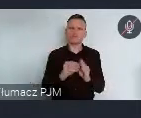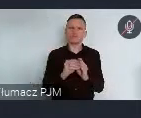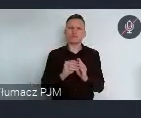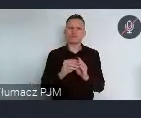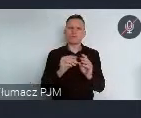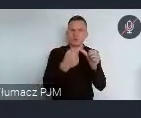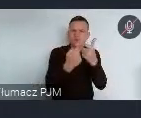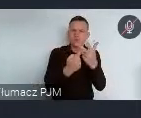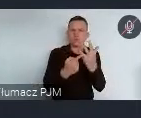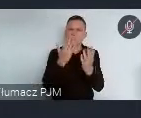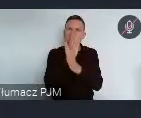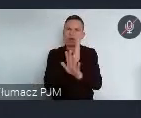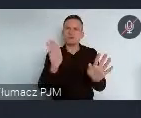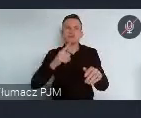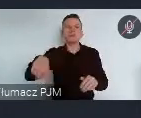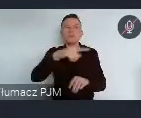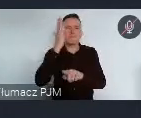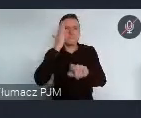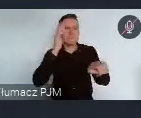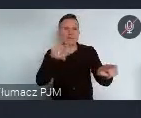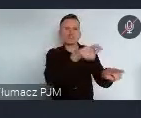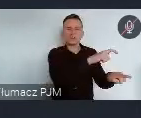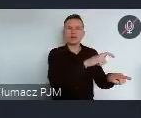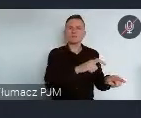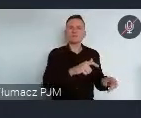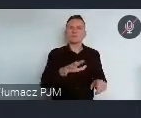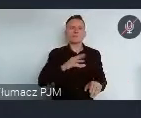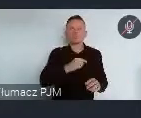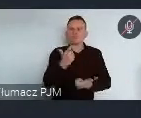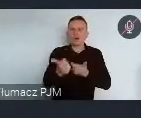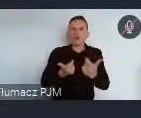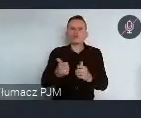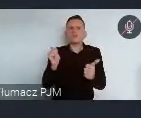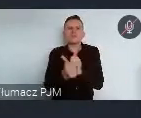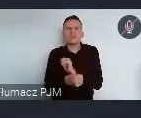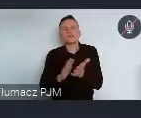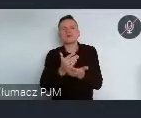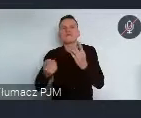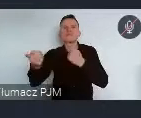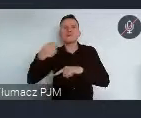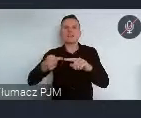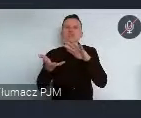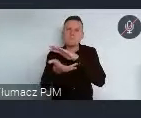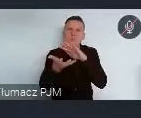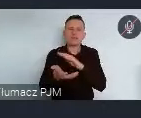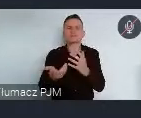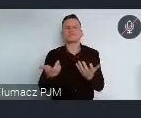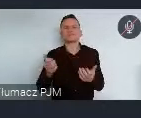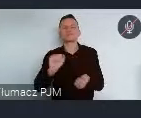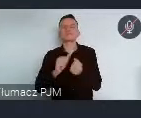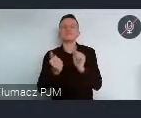w jaki sposób można zmieniać swoje działania, jak wymieniać piece, jakie są założenia uchwały smogowej,